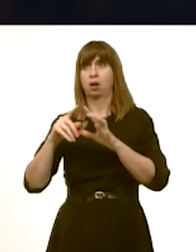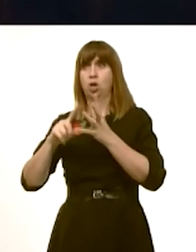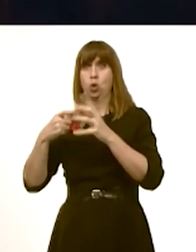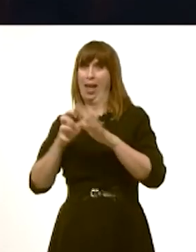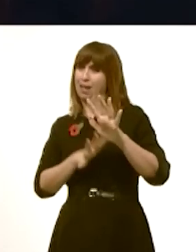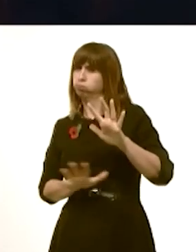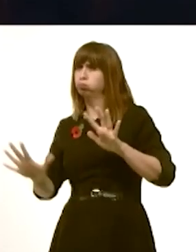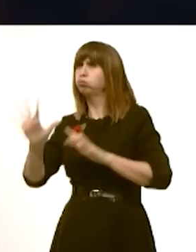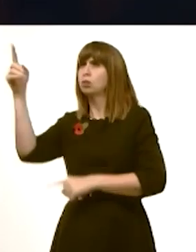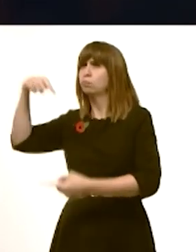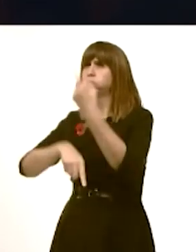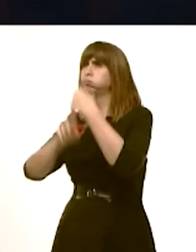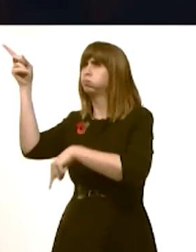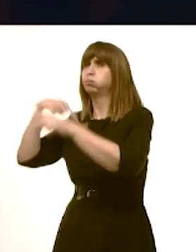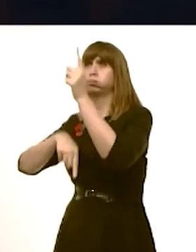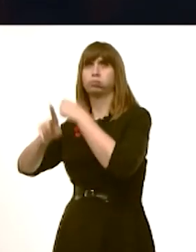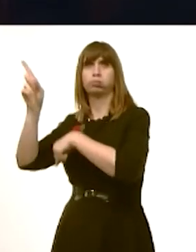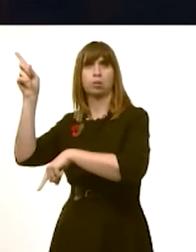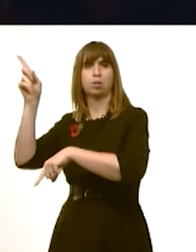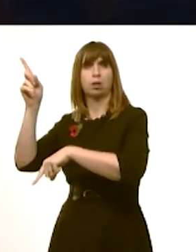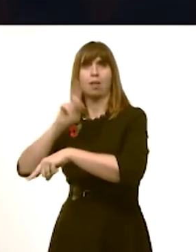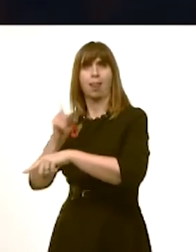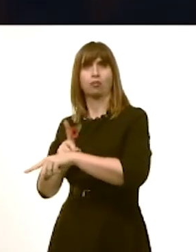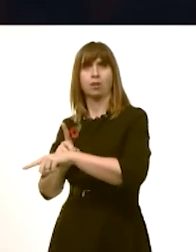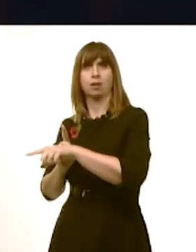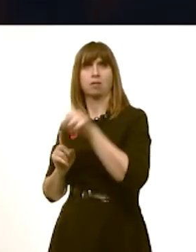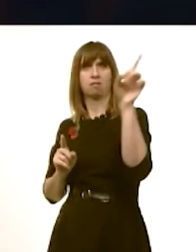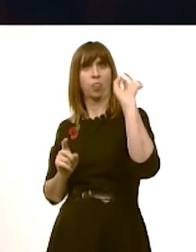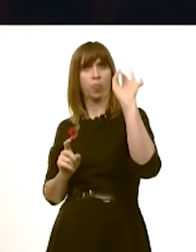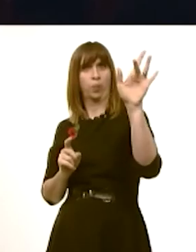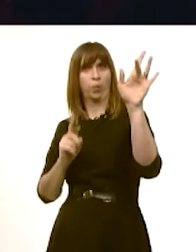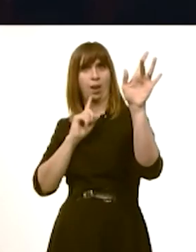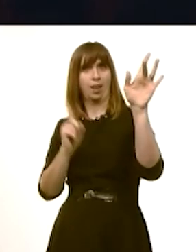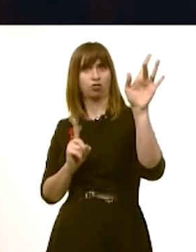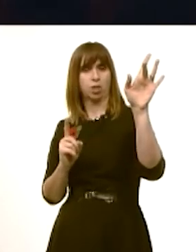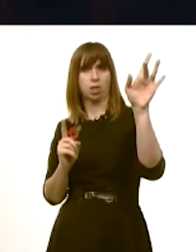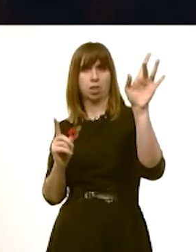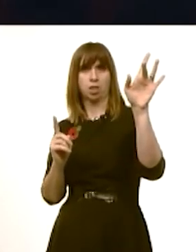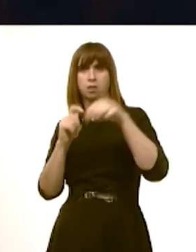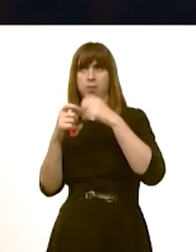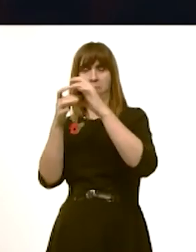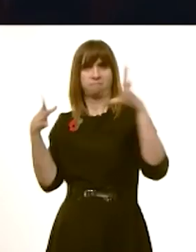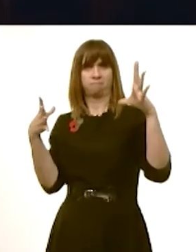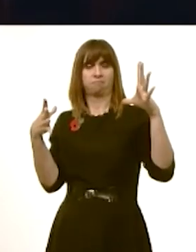Ond, mi oedd yna ddatganiad ddoe ynghylch oedi pellach yn y cyswllt rhwng Wrecsam a Chaerócynllun Llywodraeth Cymru.